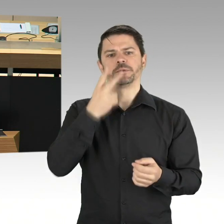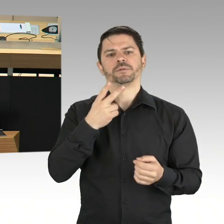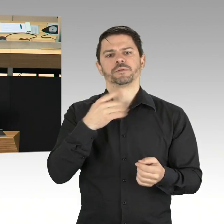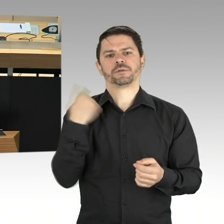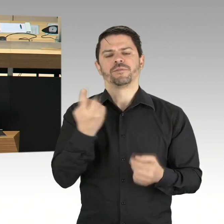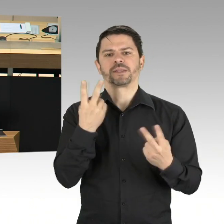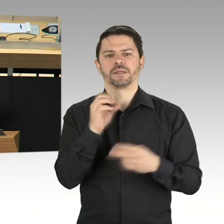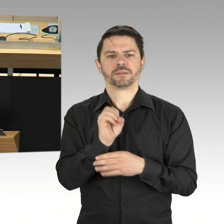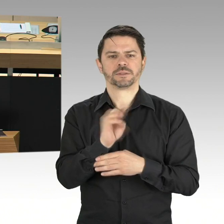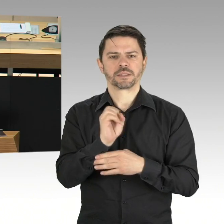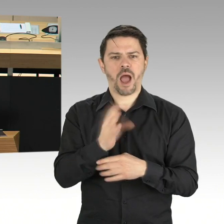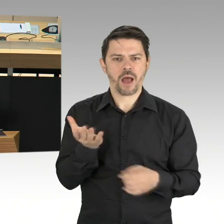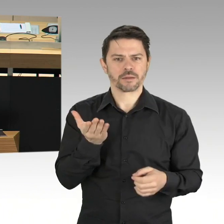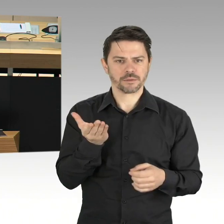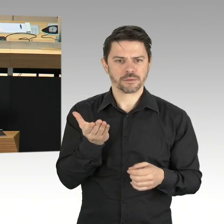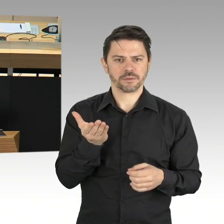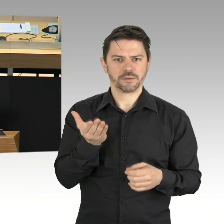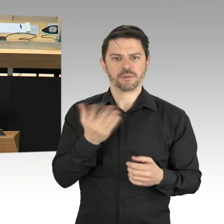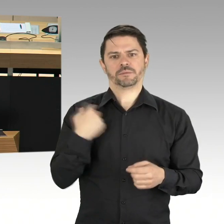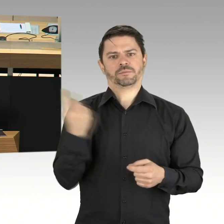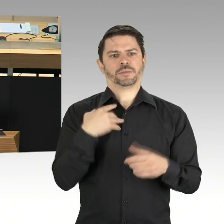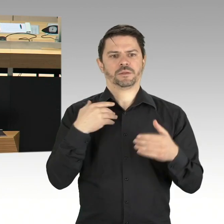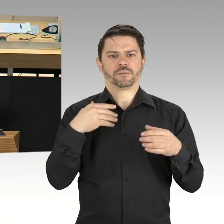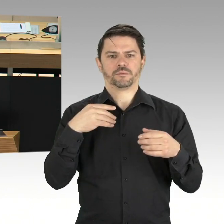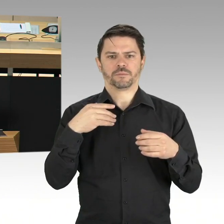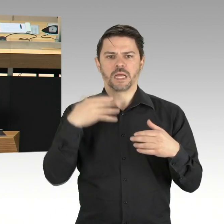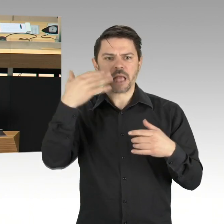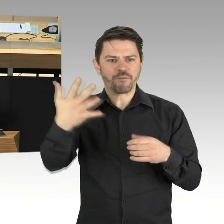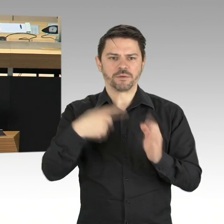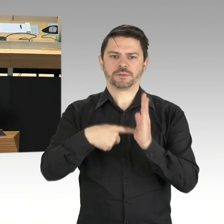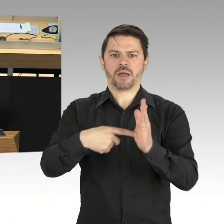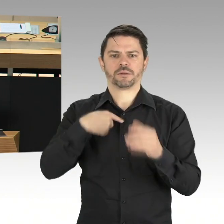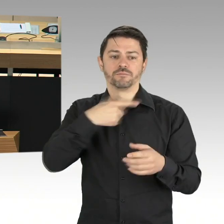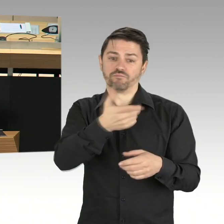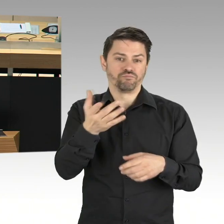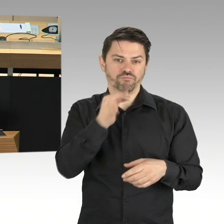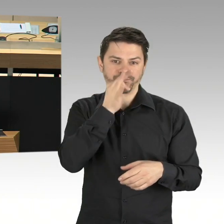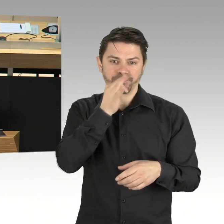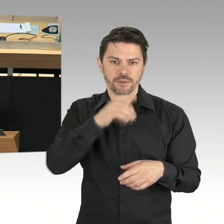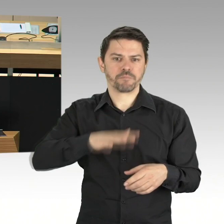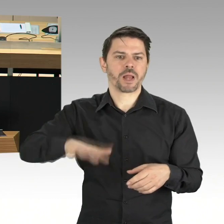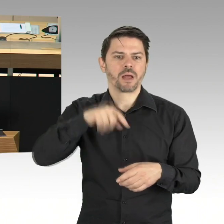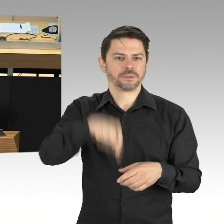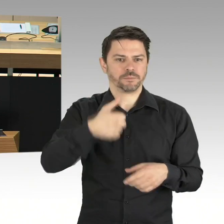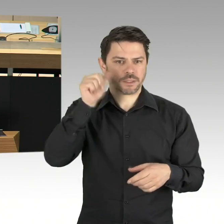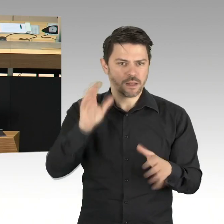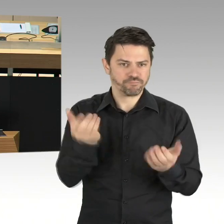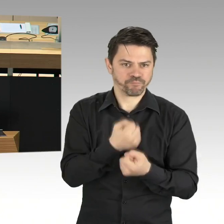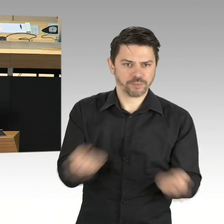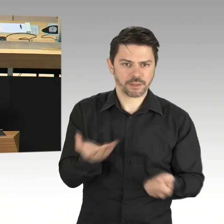im gleichen Stadtquartier und in der gleichen Schule leben kann. Das ist die Perspektive, die wir für diese Stadt haben und nicht die Entmischung und die Segregation,